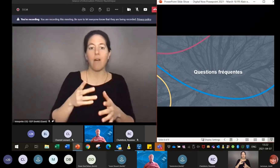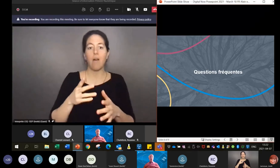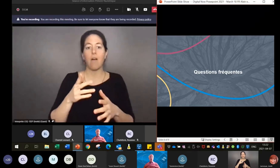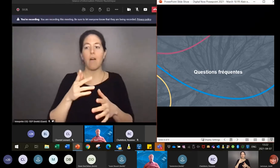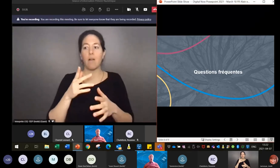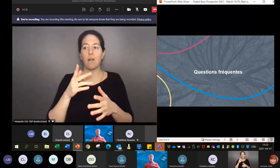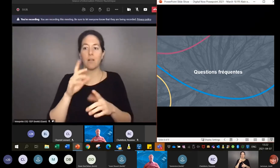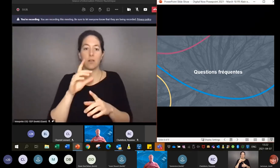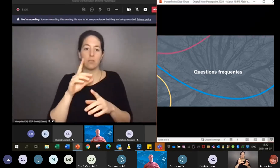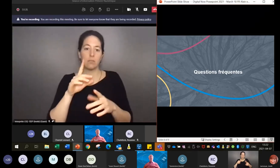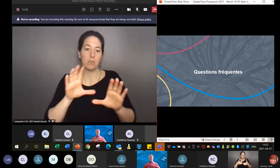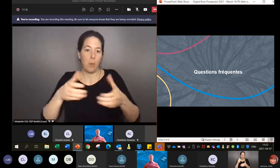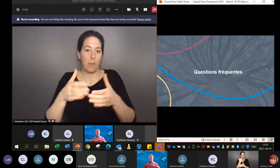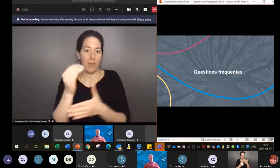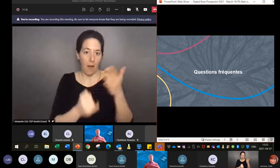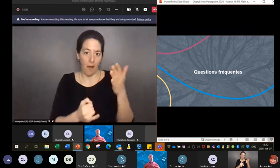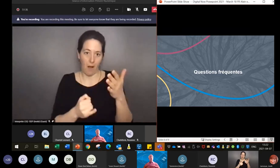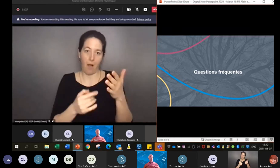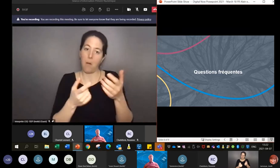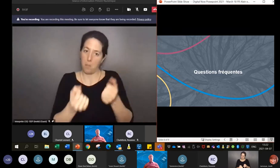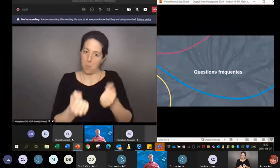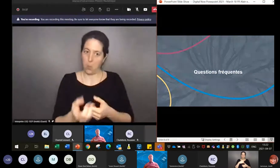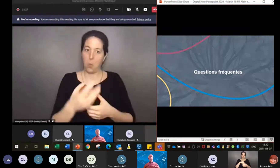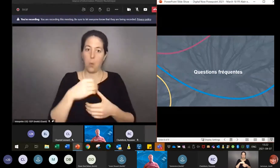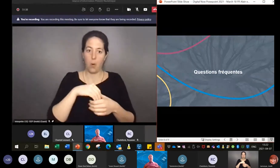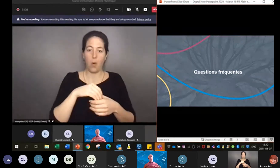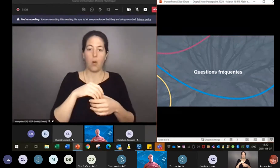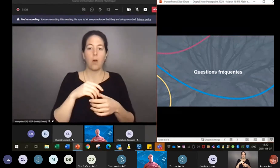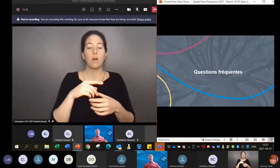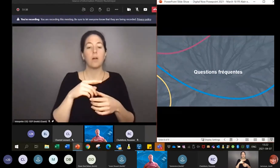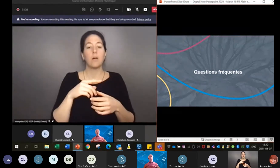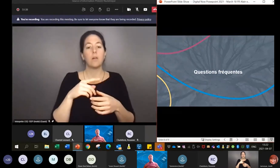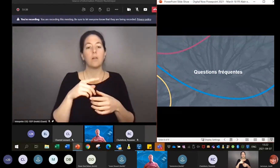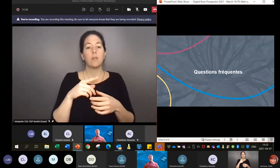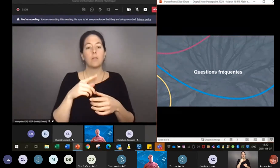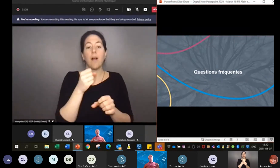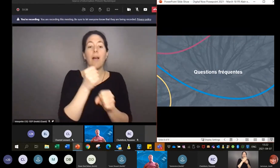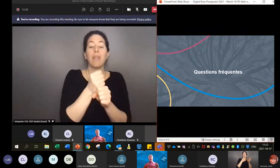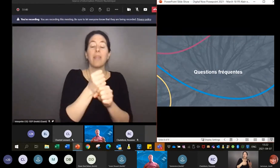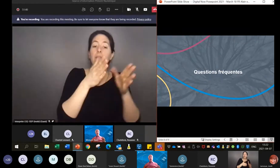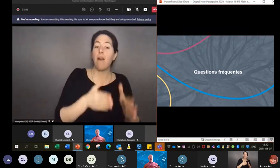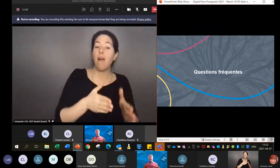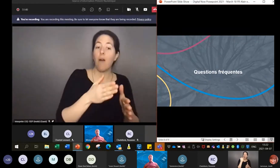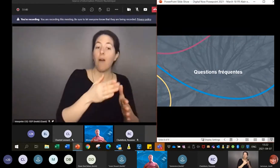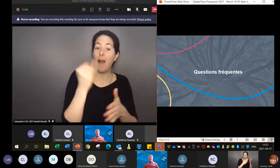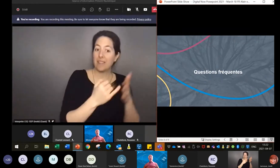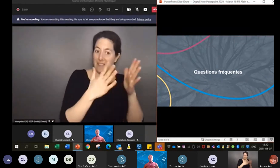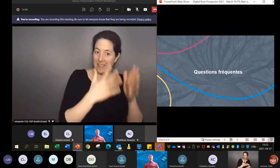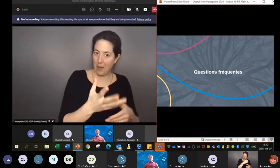dans votre budget. Les artistes sont un sous-groupe des travailleurs artistiques.